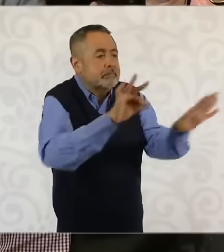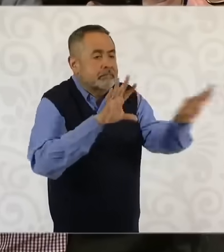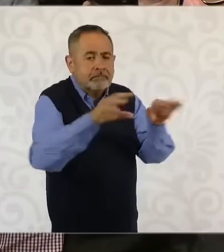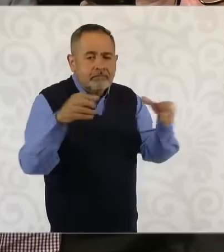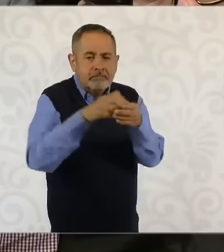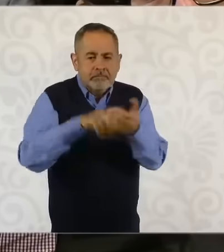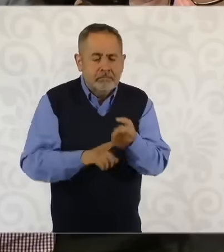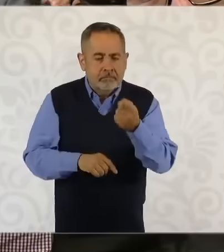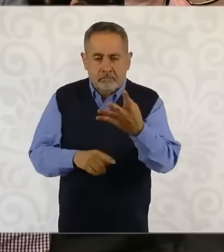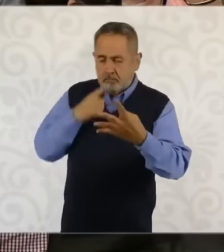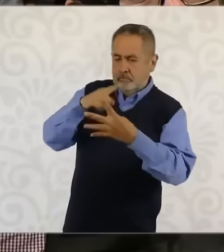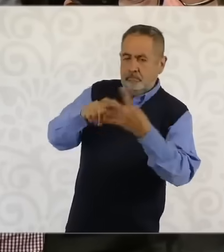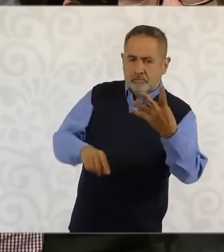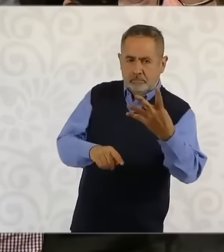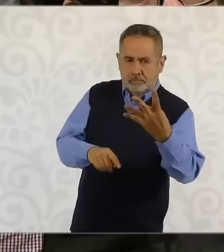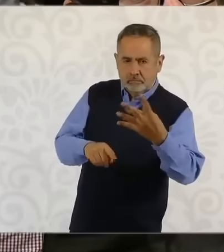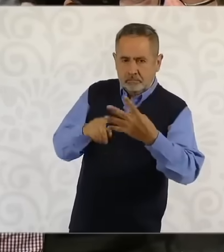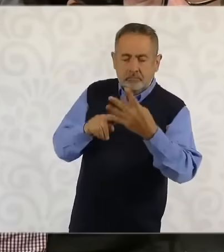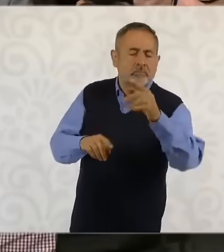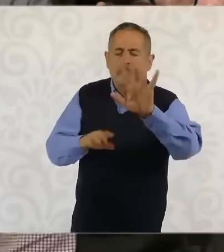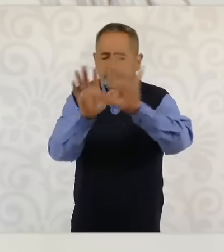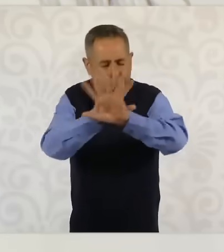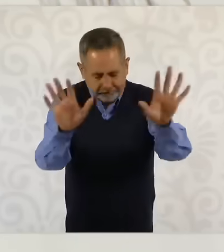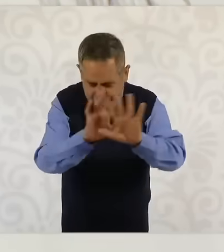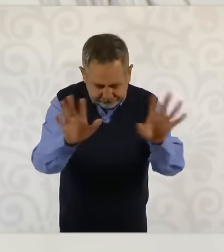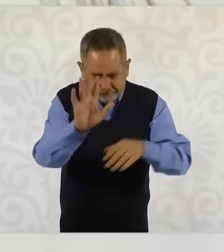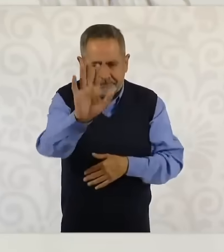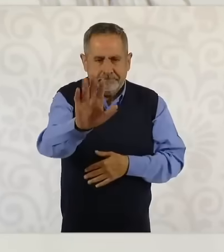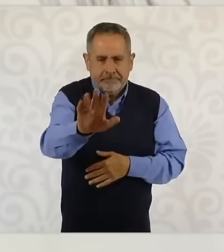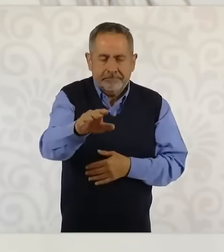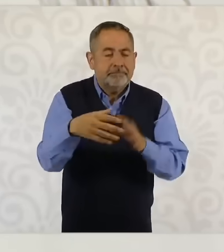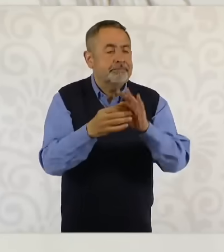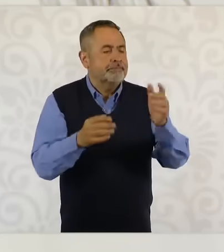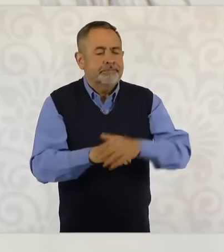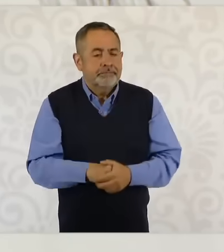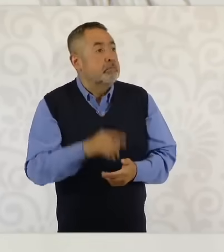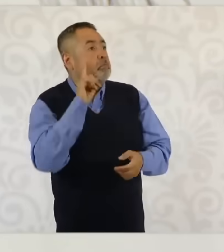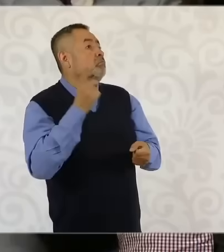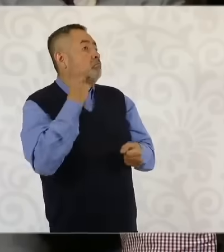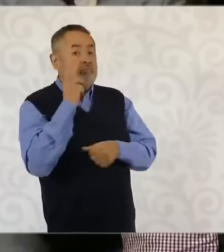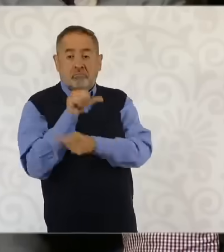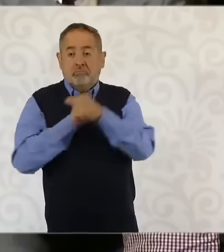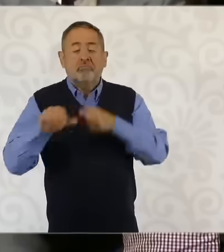no presidente comisionada está ahí vamos a hacer una historia diputada suplente de su comadre Diana